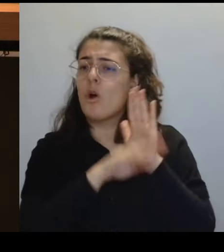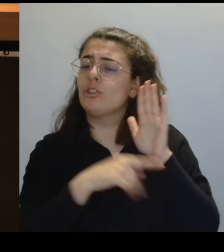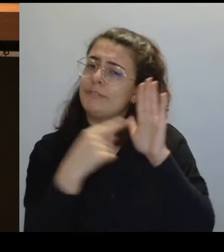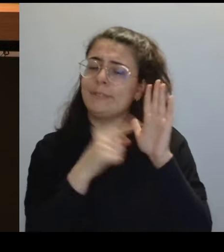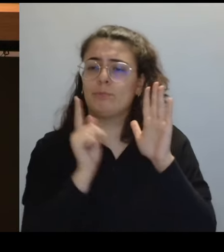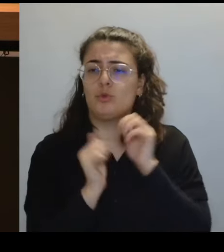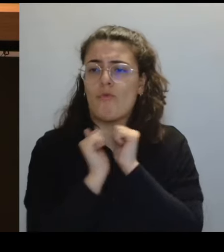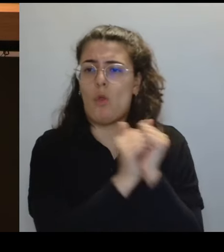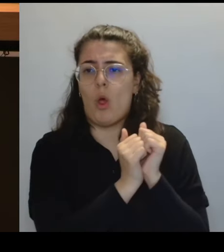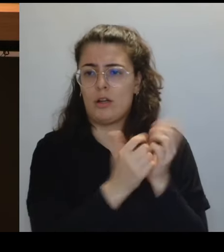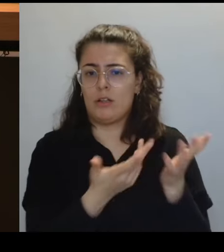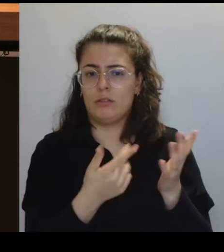das kann es nicht sein. (Beifall)